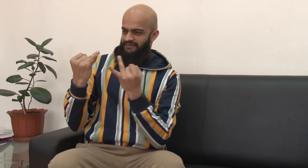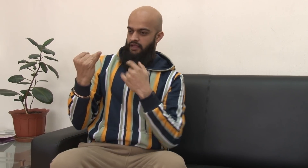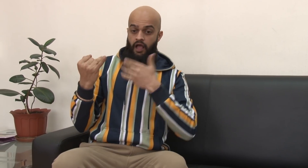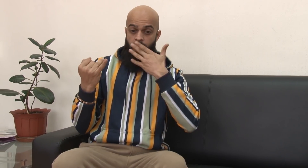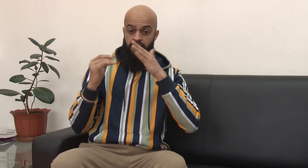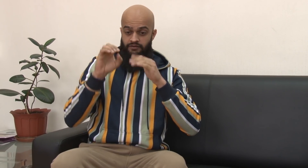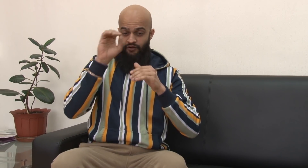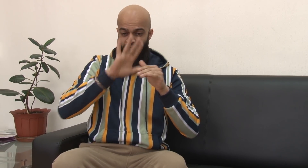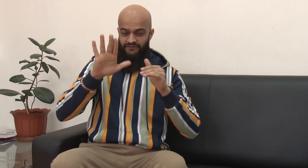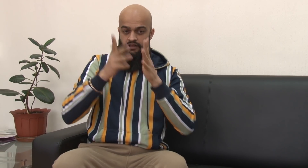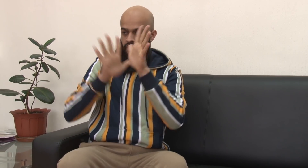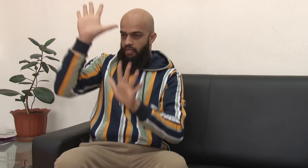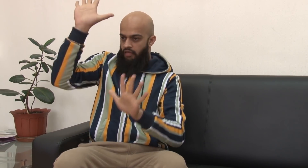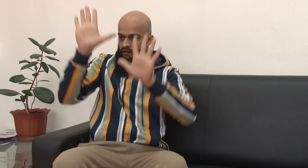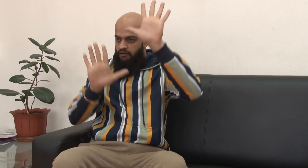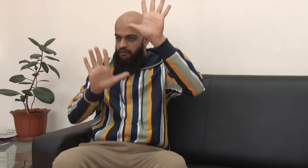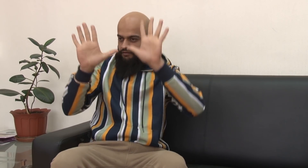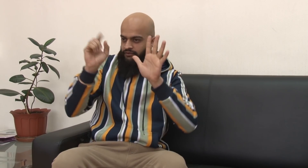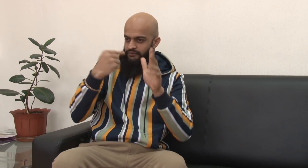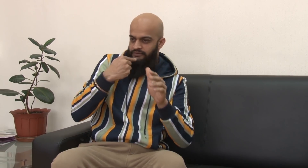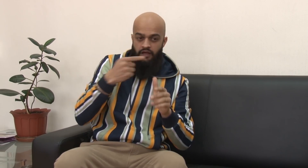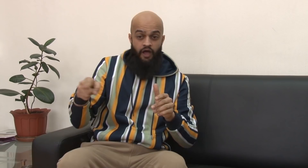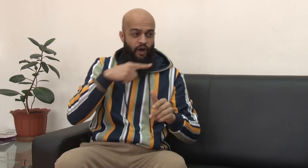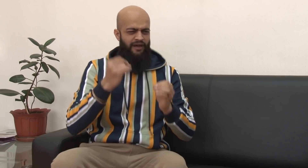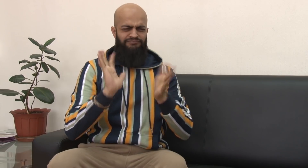А в Европе люди говорят уклончиво, трудно понять их истинное мнение.